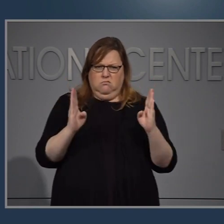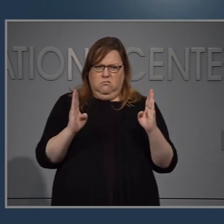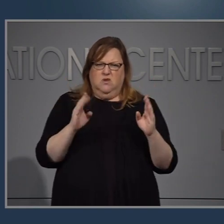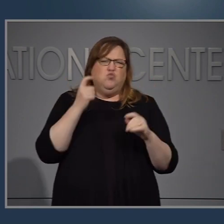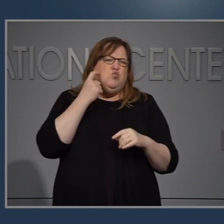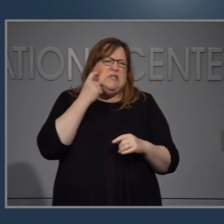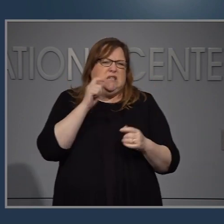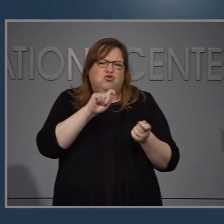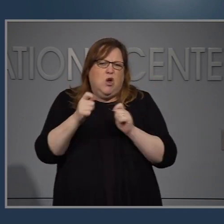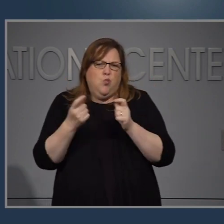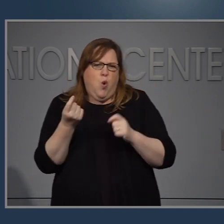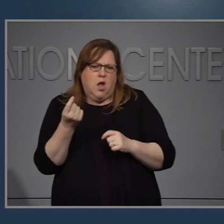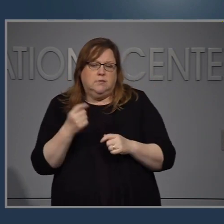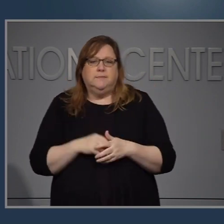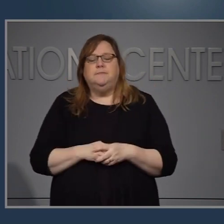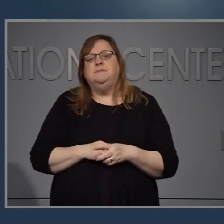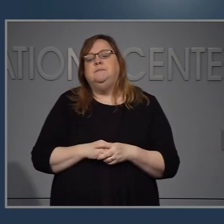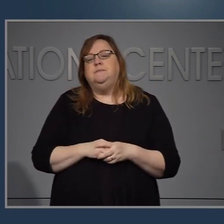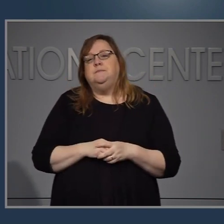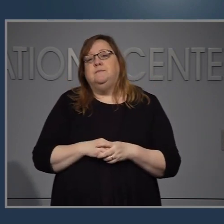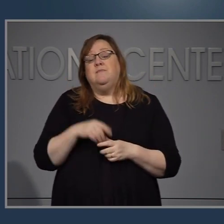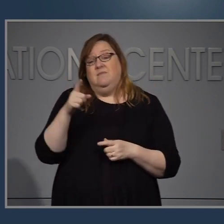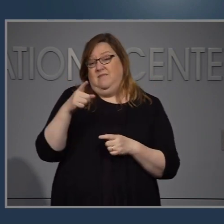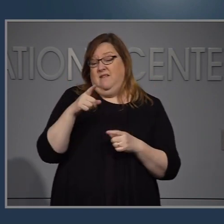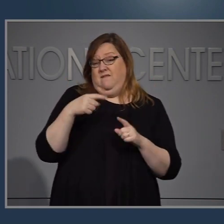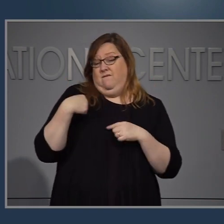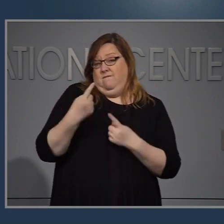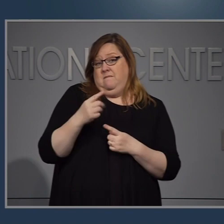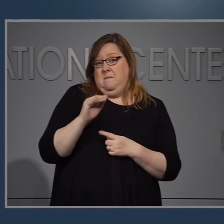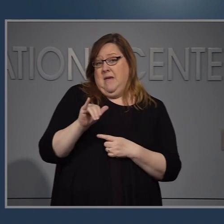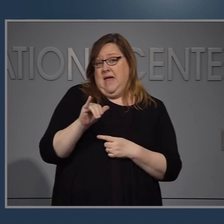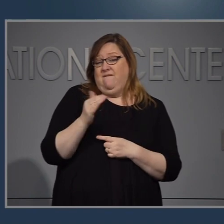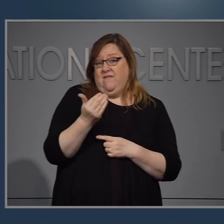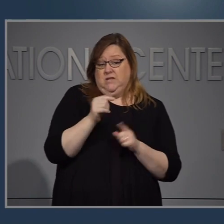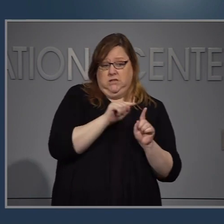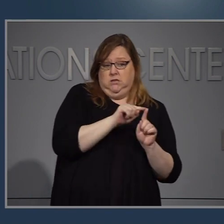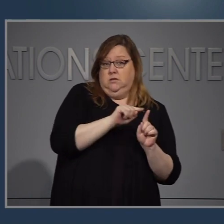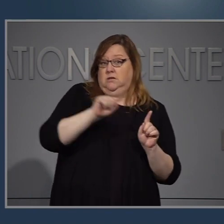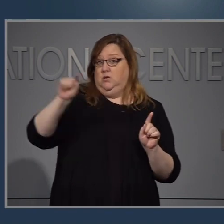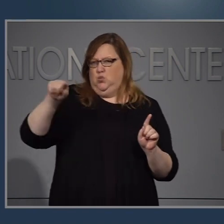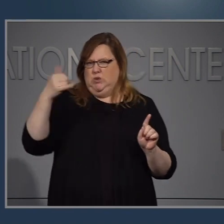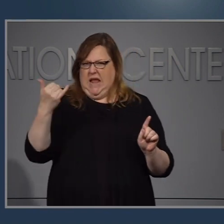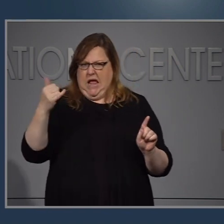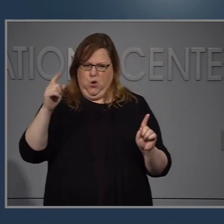recientes. Esta gráfica muestra datos a partir del quince de mayo, y pueden ver en mayor